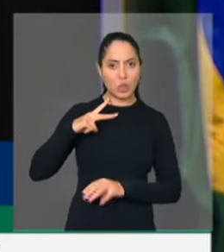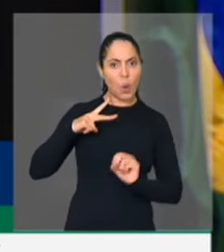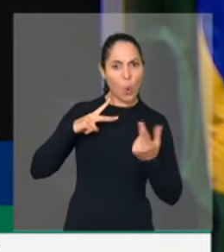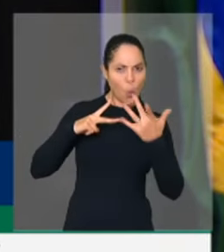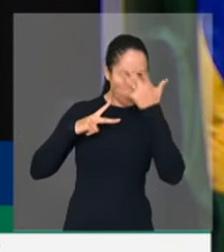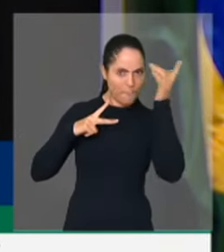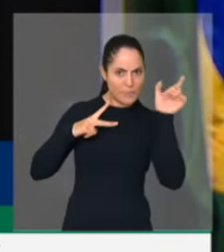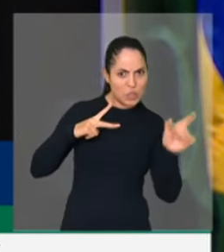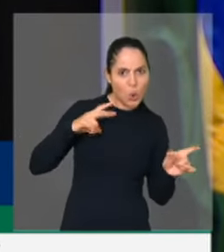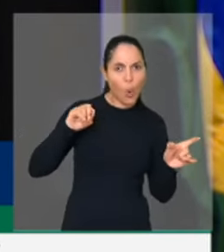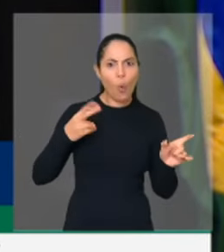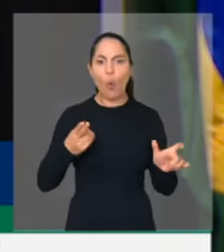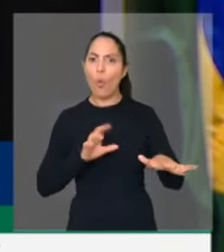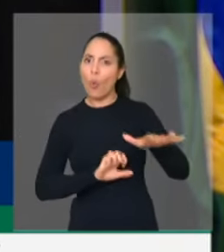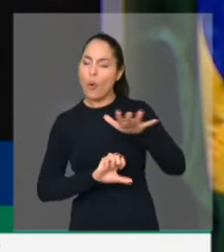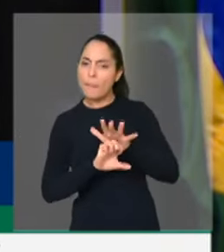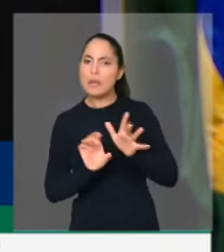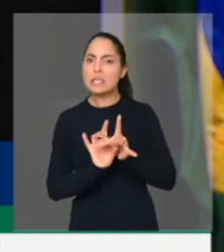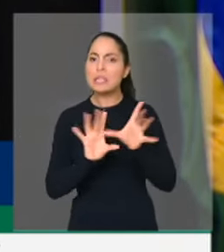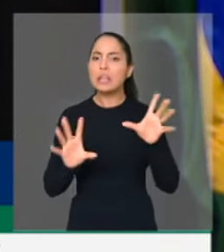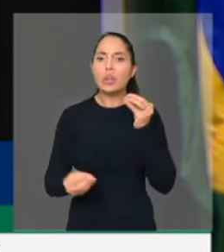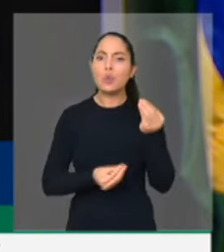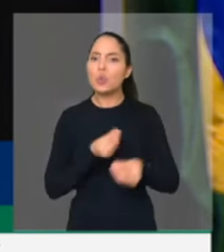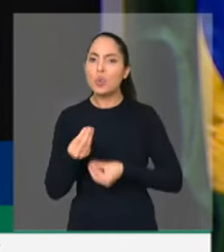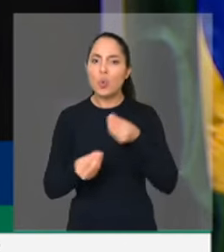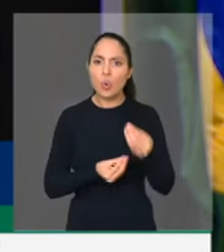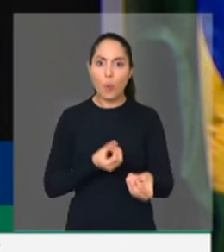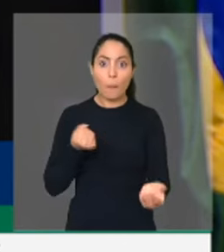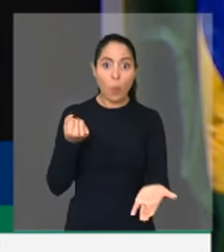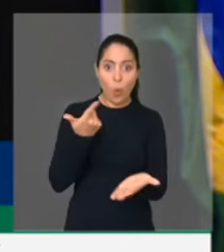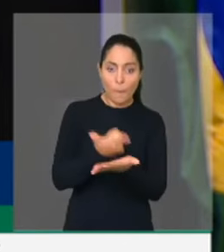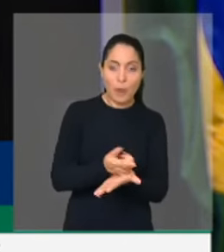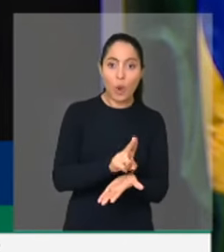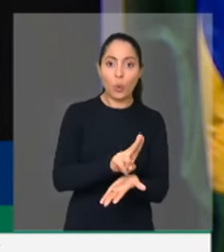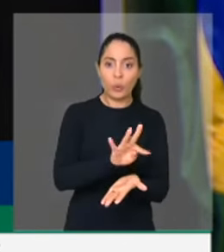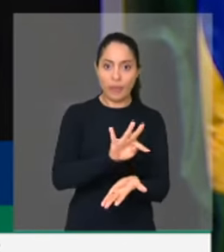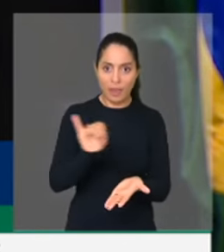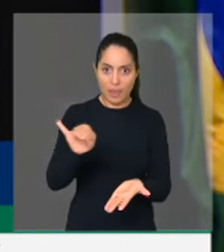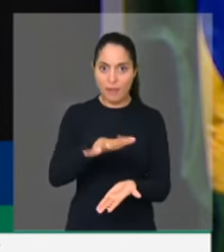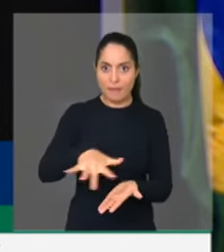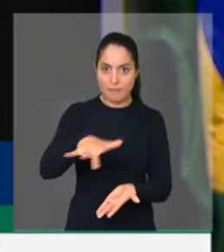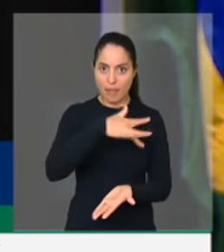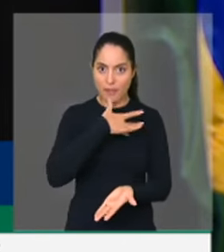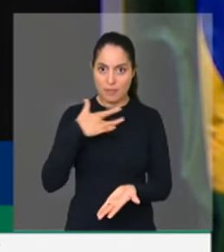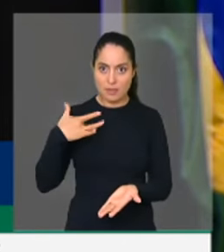PRIVADA DE SAÚDE PARA USO DO SISTEMA ÚNICO DE SAÚDE. A INICIATIVA GARANTE A PREVALÊNCIA DO INTERESSE SOCIAL... O EQUILÍBRIO ENTRE